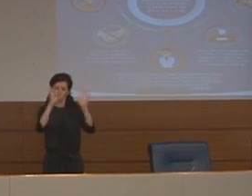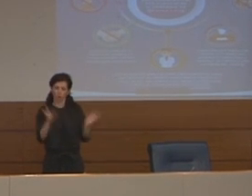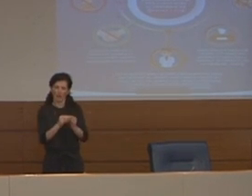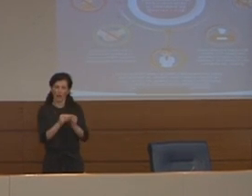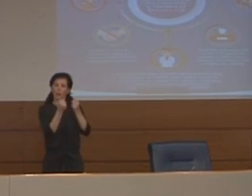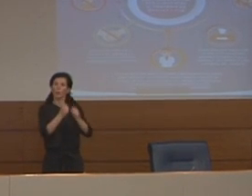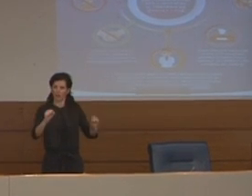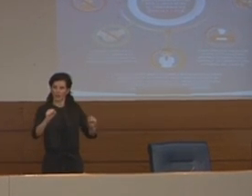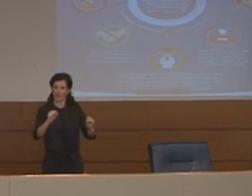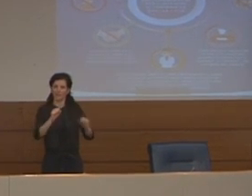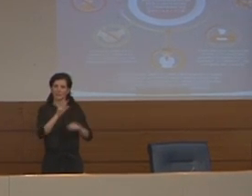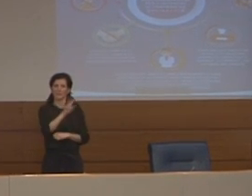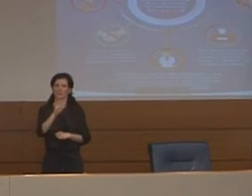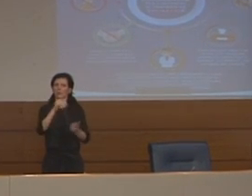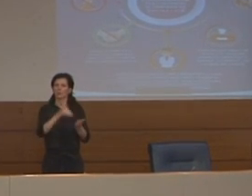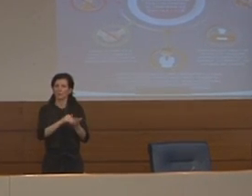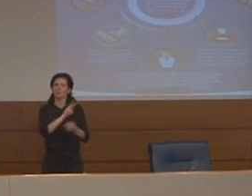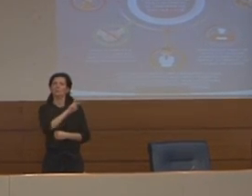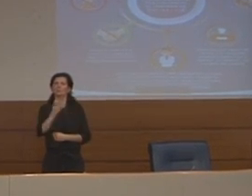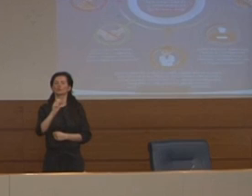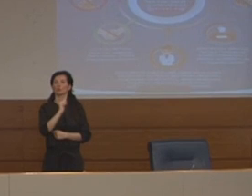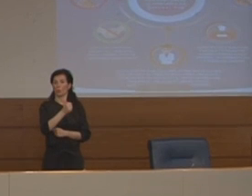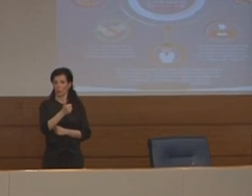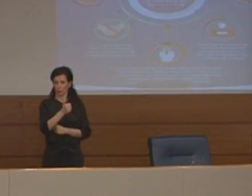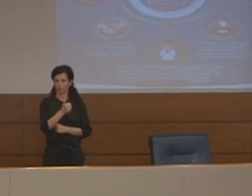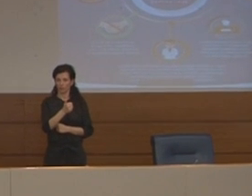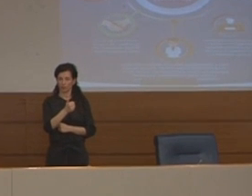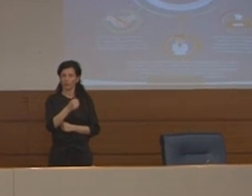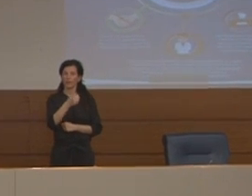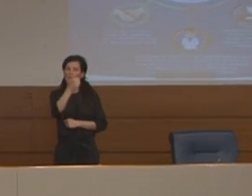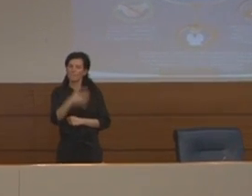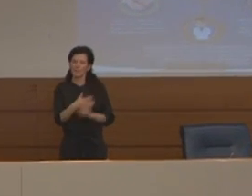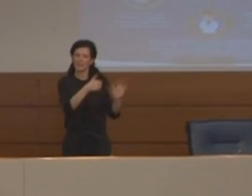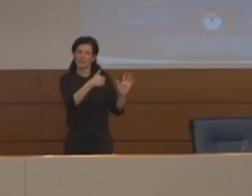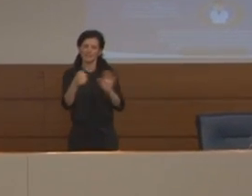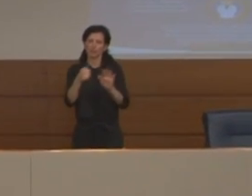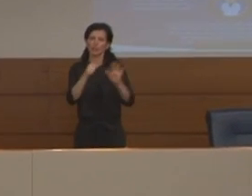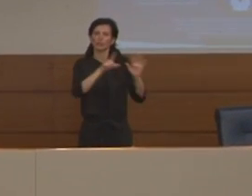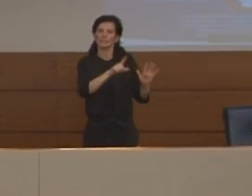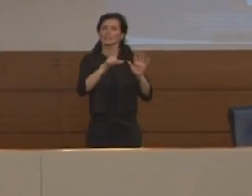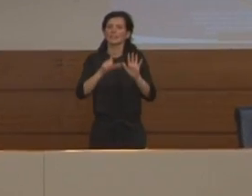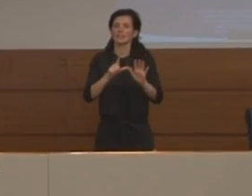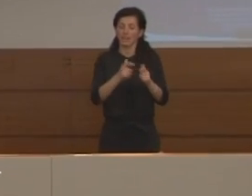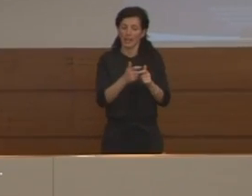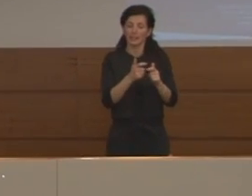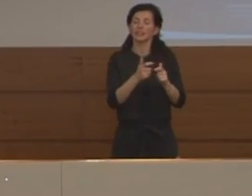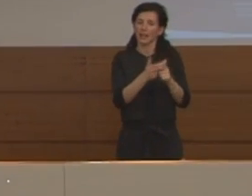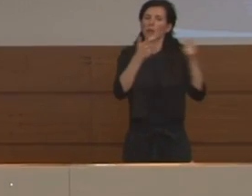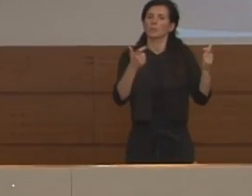sale a 34.211, 1677 in più rispetto a ieri.